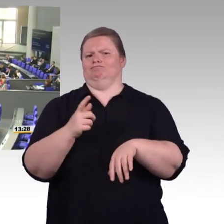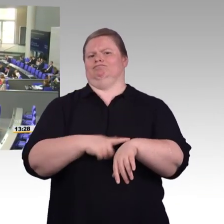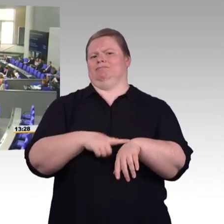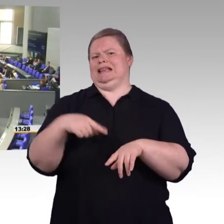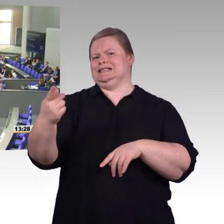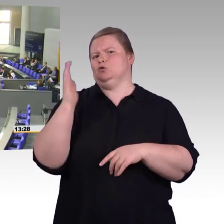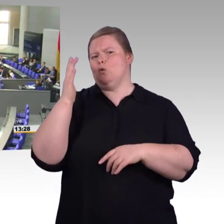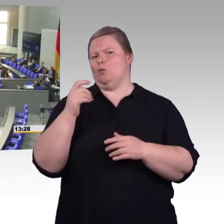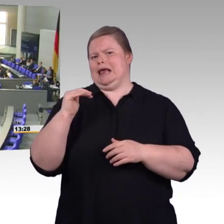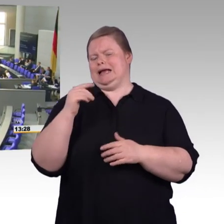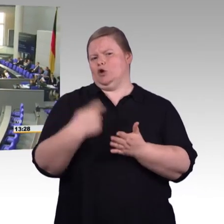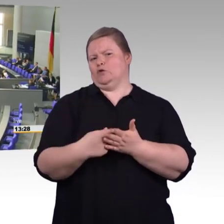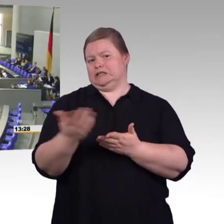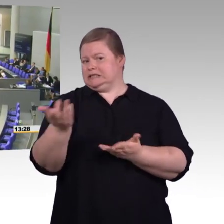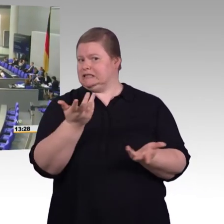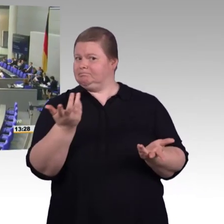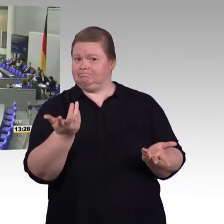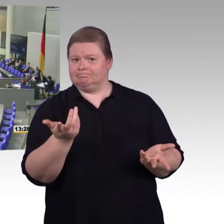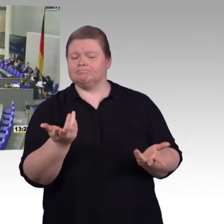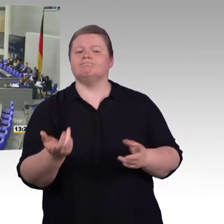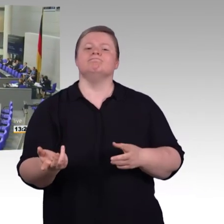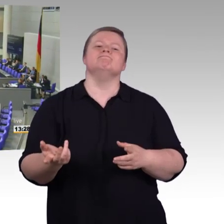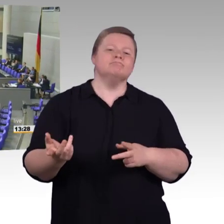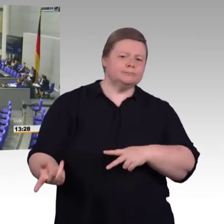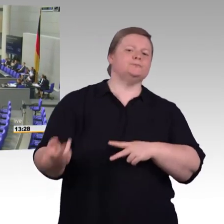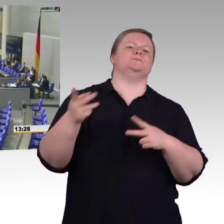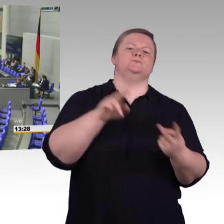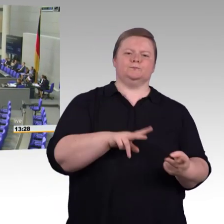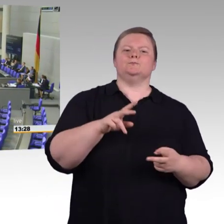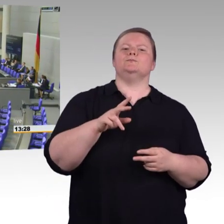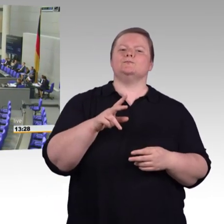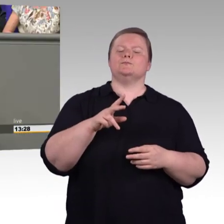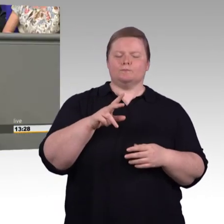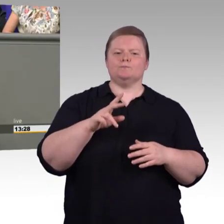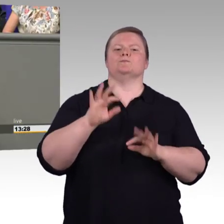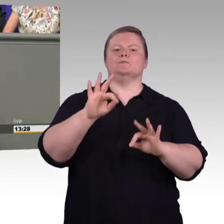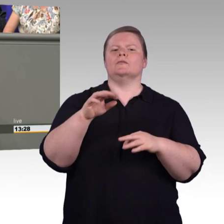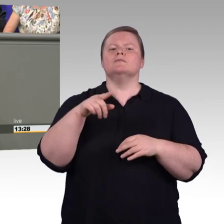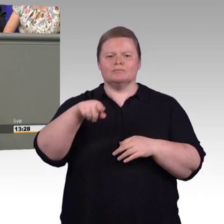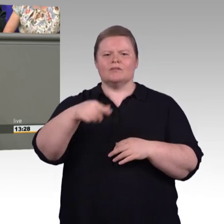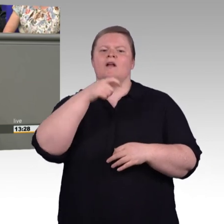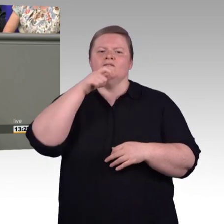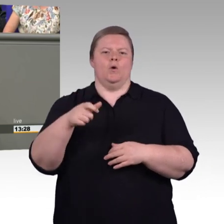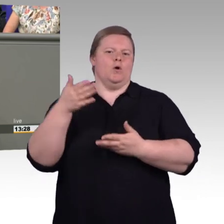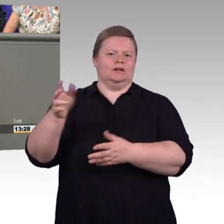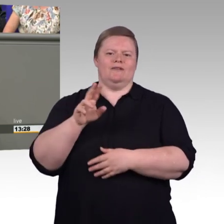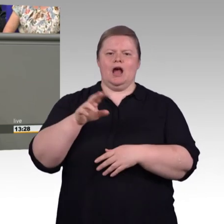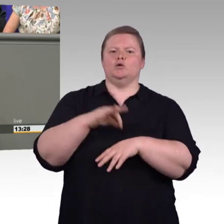Kinder sind heranreifende Persönlichkeiten und es ist gut, dass wir miteinander darüber sprechen, was wie tun können, um diesen Weg auch